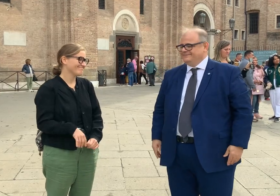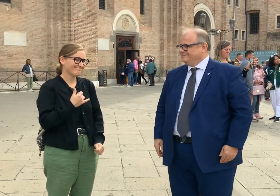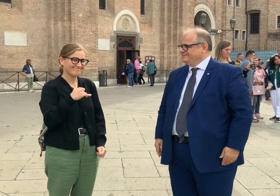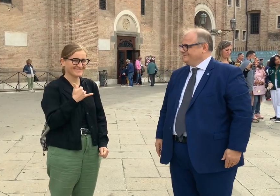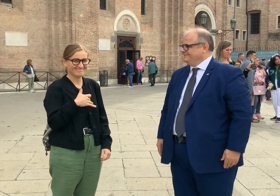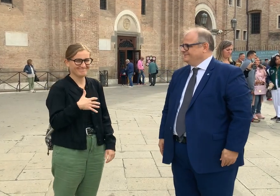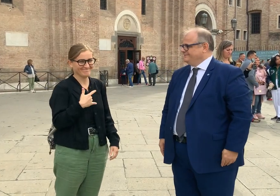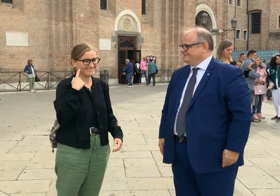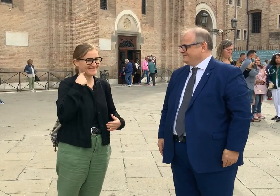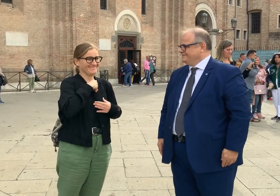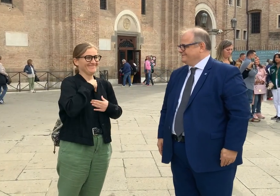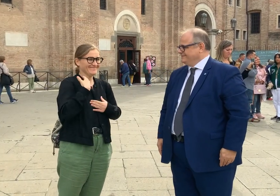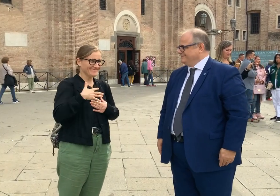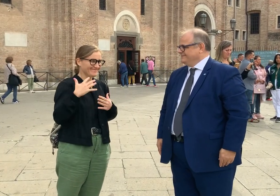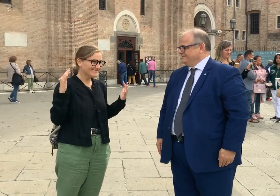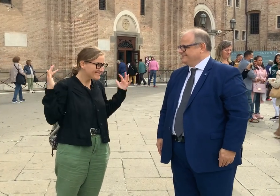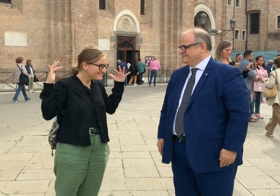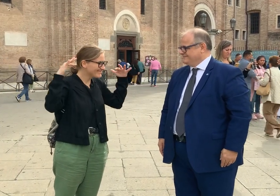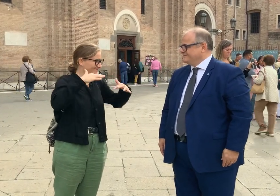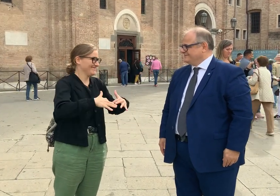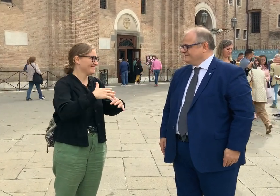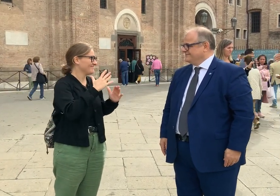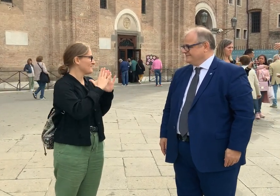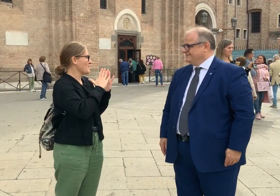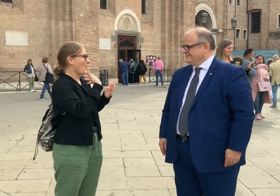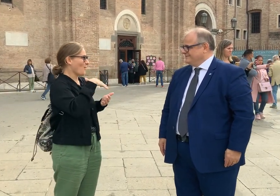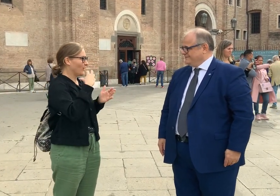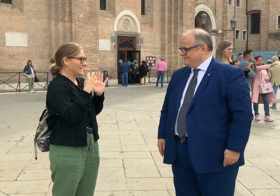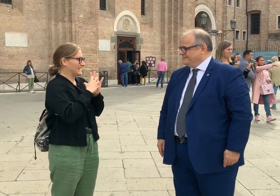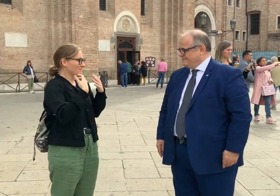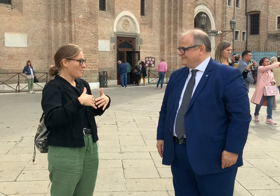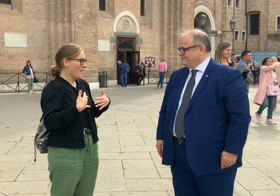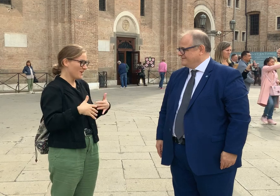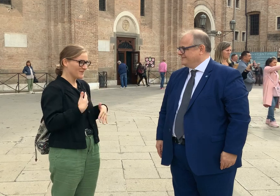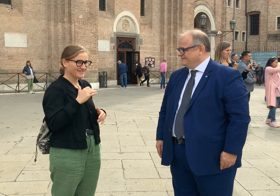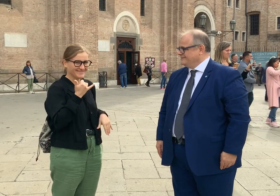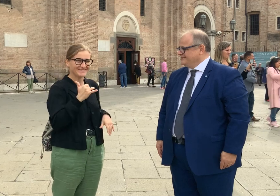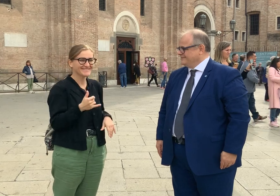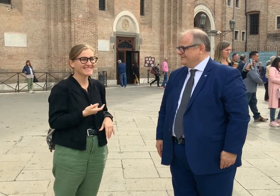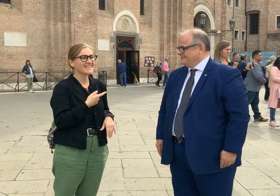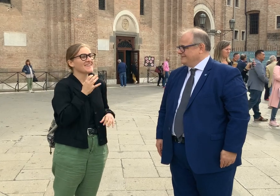Sì, è stato davvero emozionante riunirsi nella Basilica, un luogo estremamente simbolico.